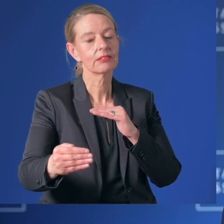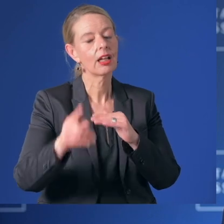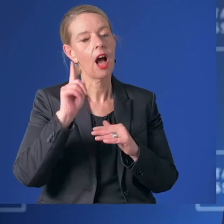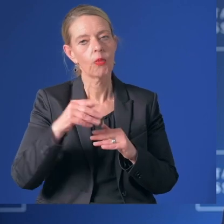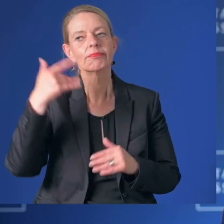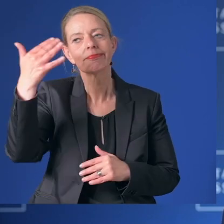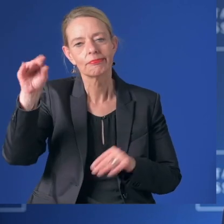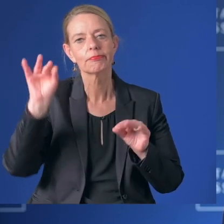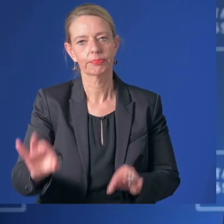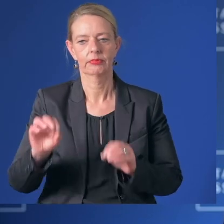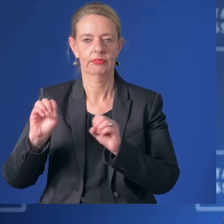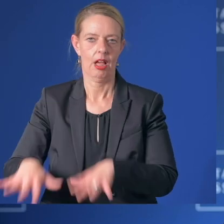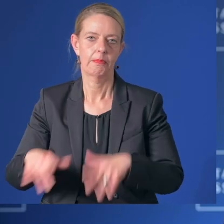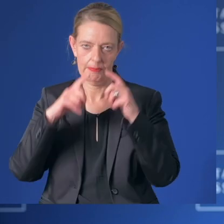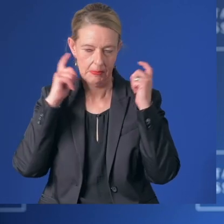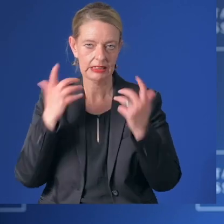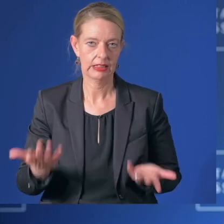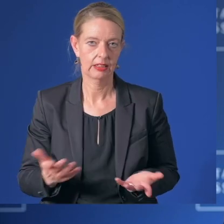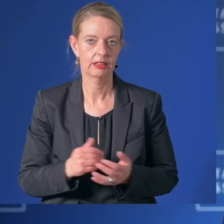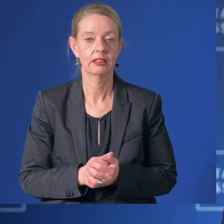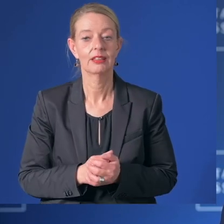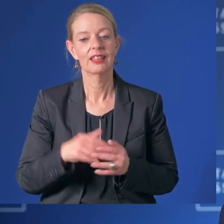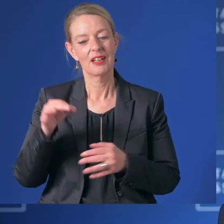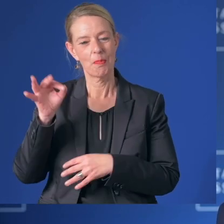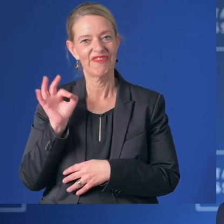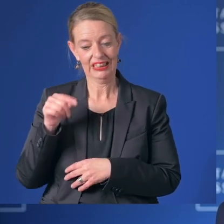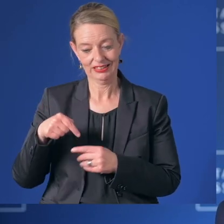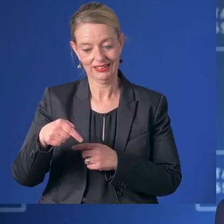verzichten. Pünktlich zum langen Pfingstwochenende sind